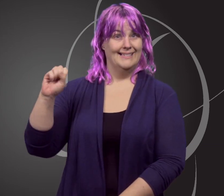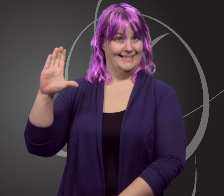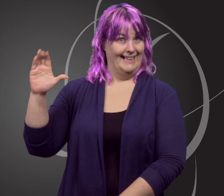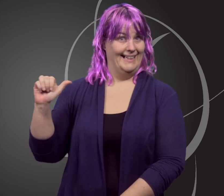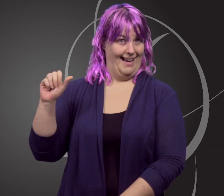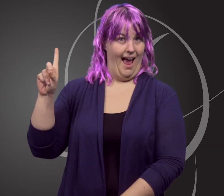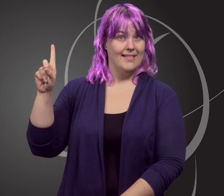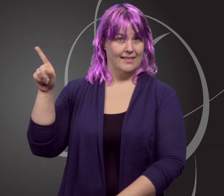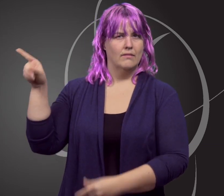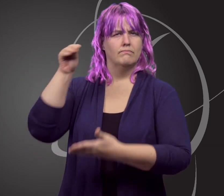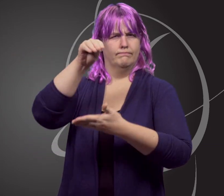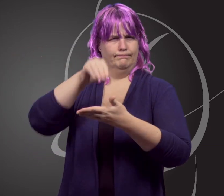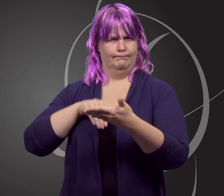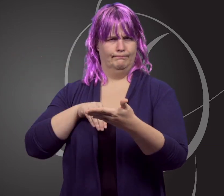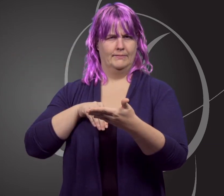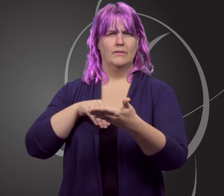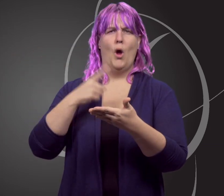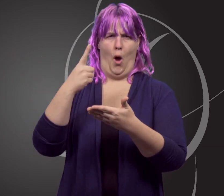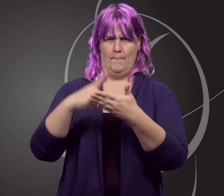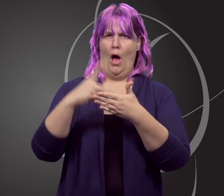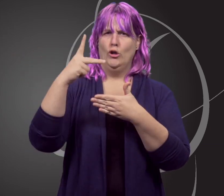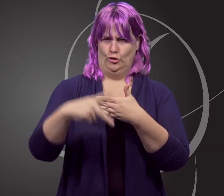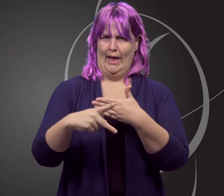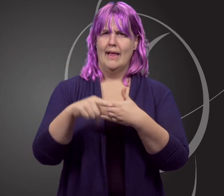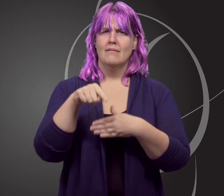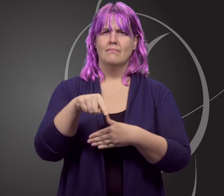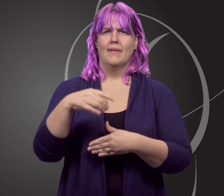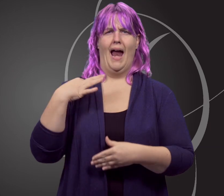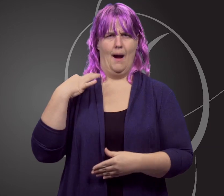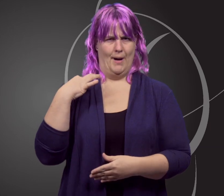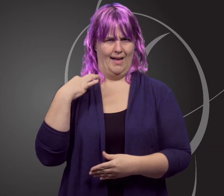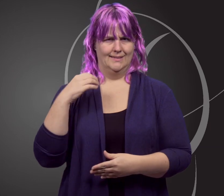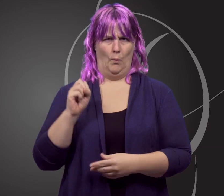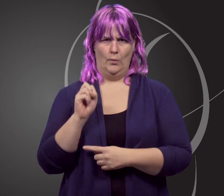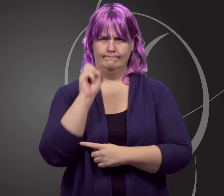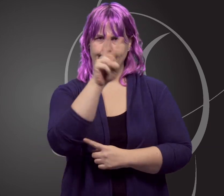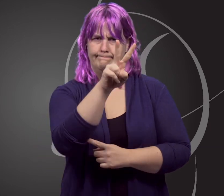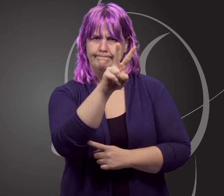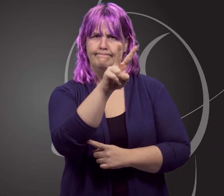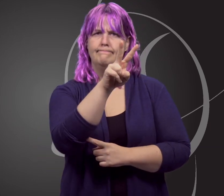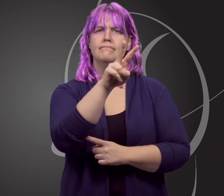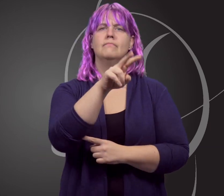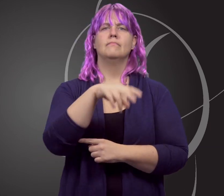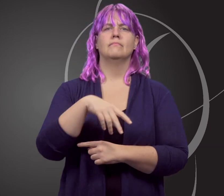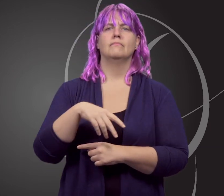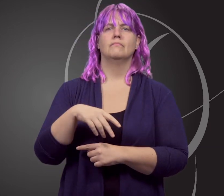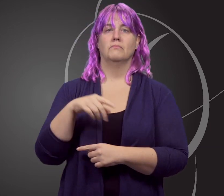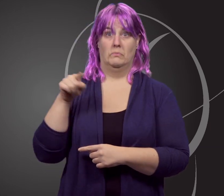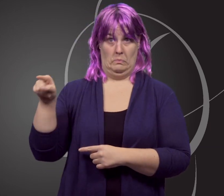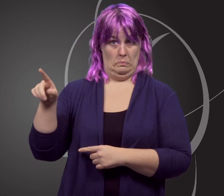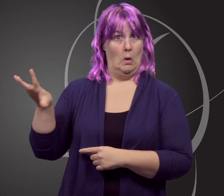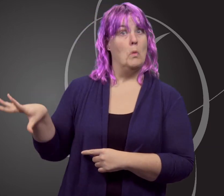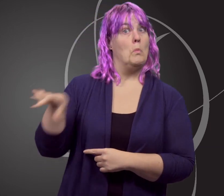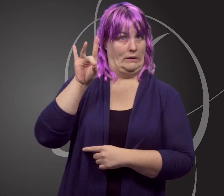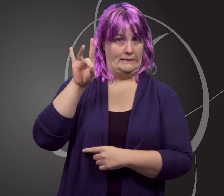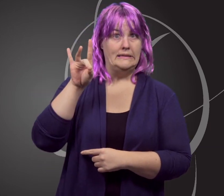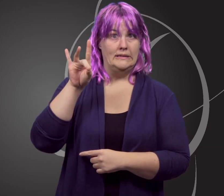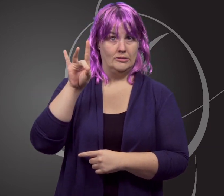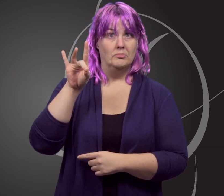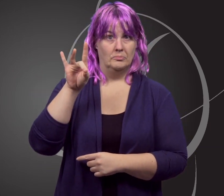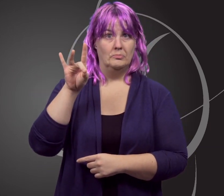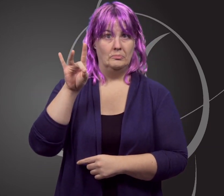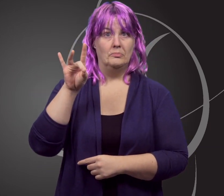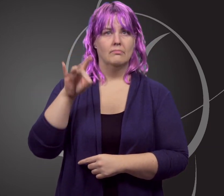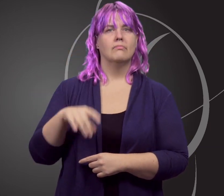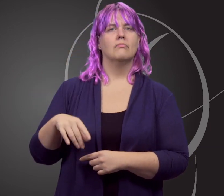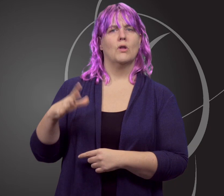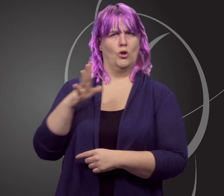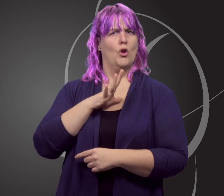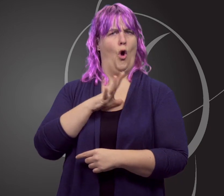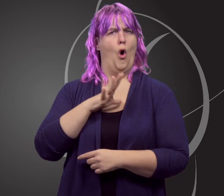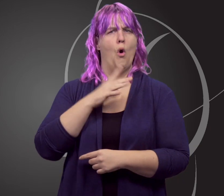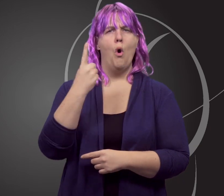L’ASC-CAD a soumis une application pour un projet et a été sélectionné pour faire partie